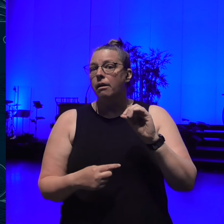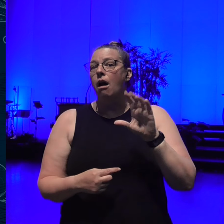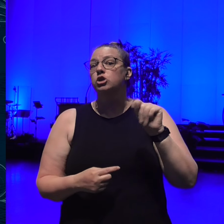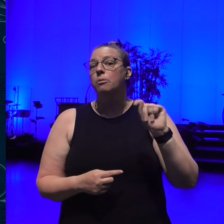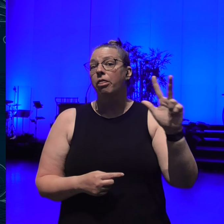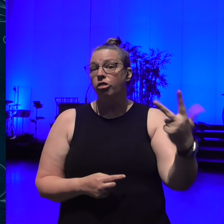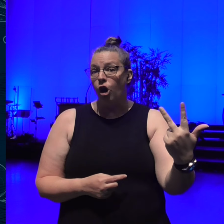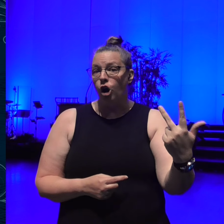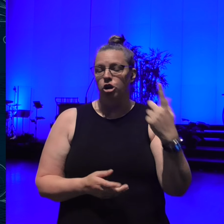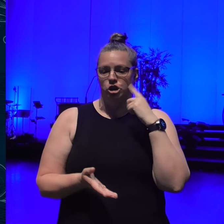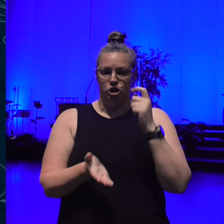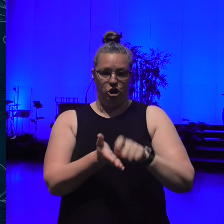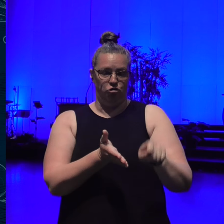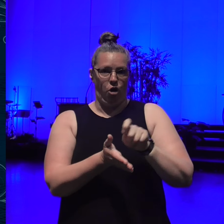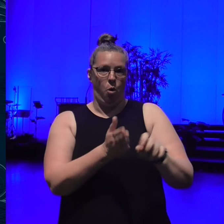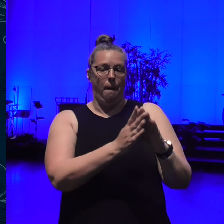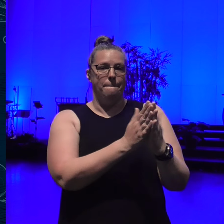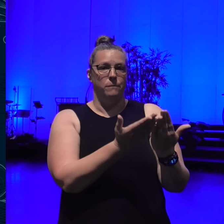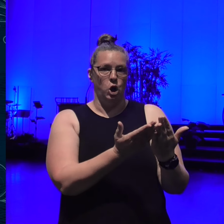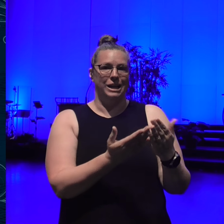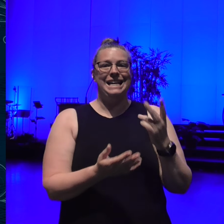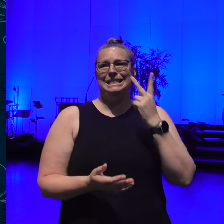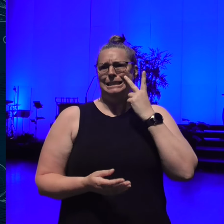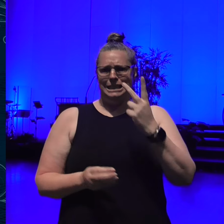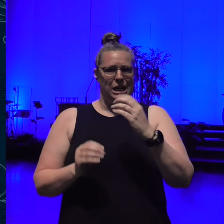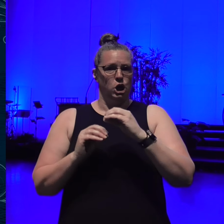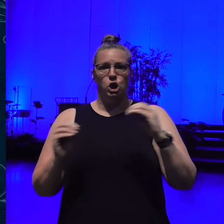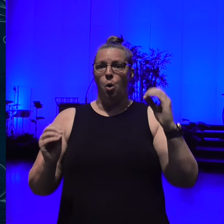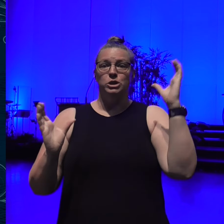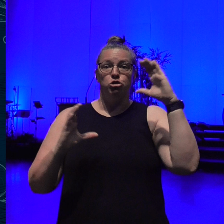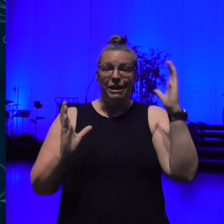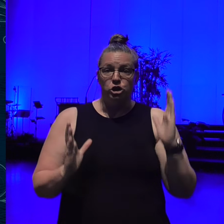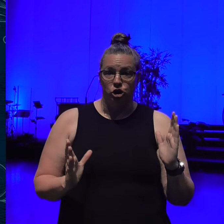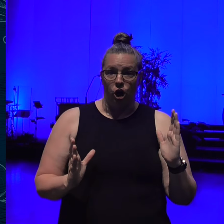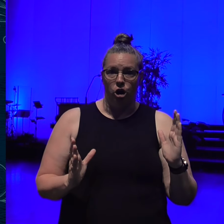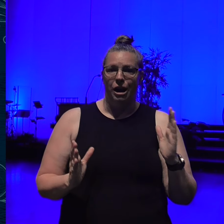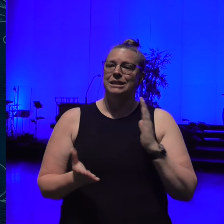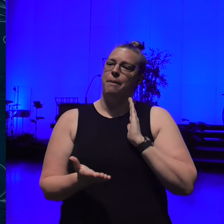unas memorias increíbles llamadas See No Stranger y se trata de detener la marginación de las personas. Es